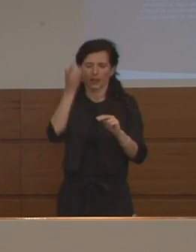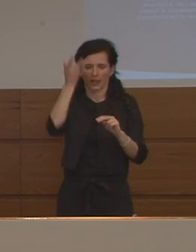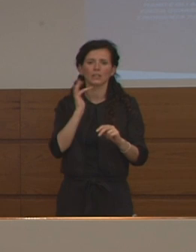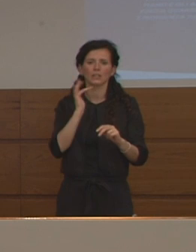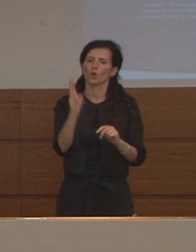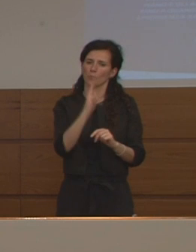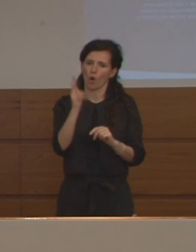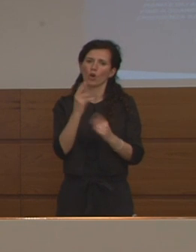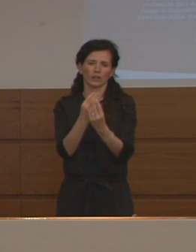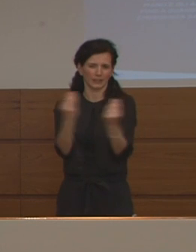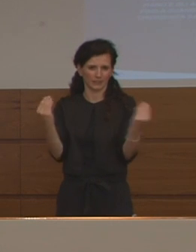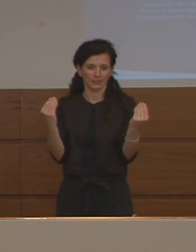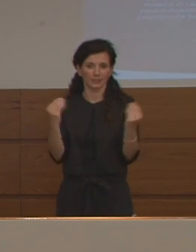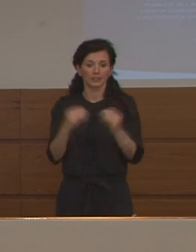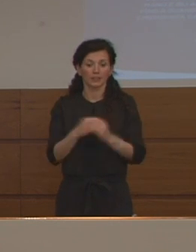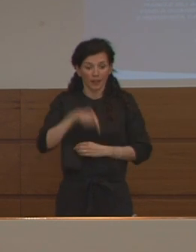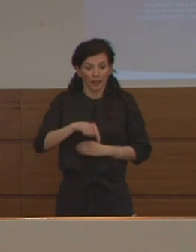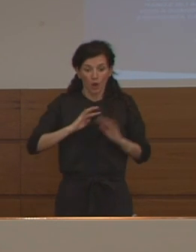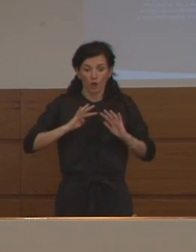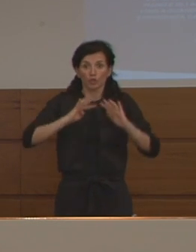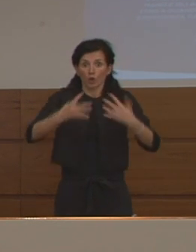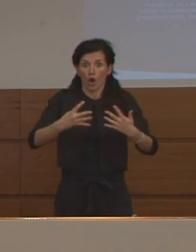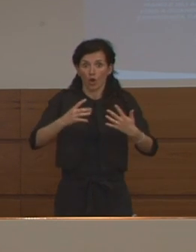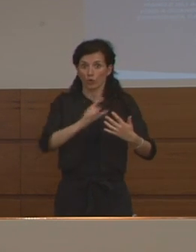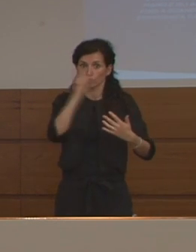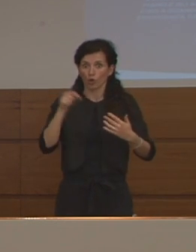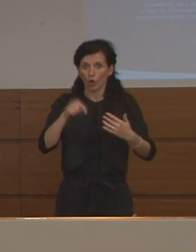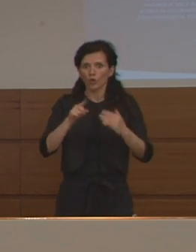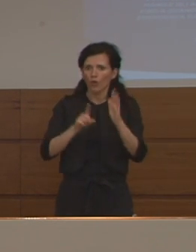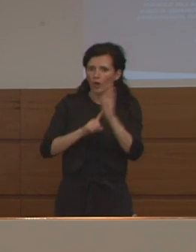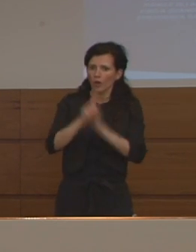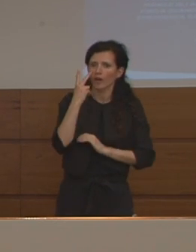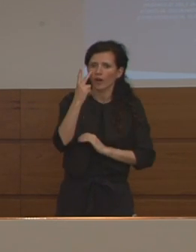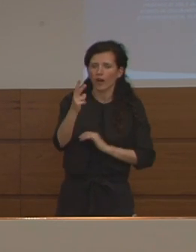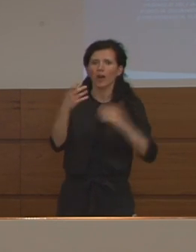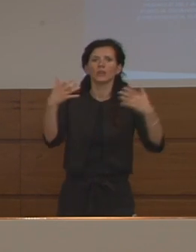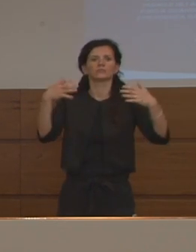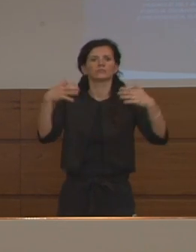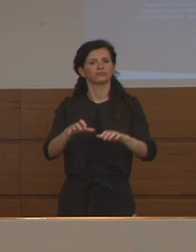Bene, questo è il nono giorno consecutivo di segno negativo di ricoveri nelle terapie intensive.